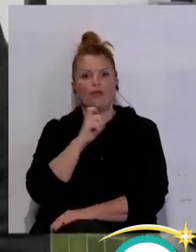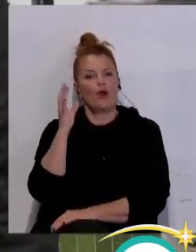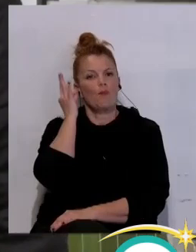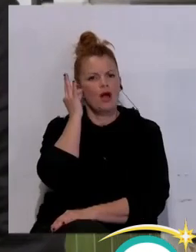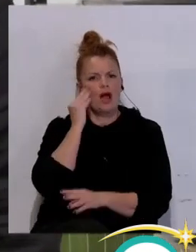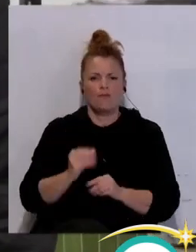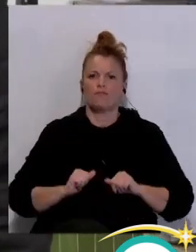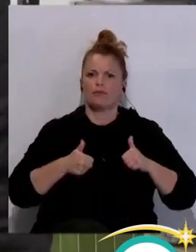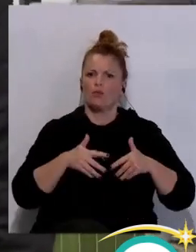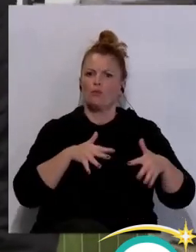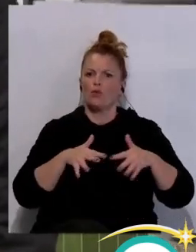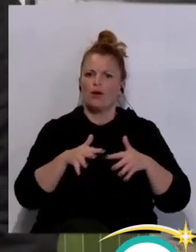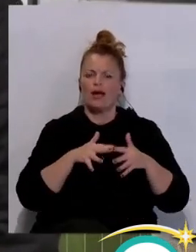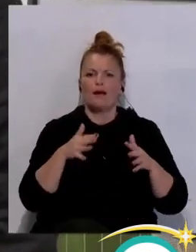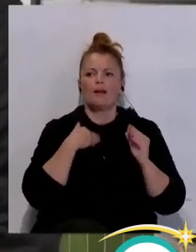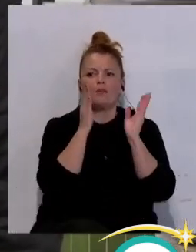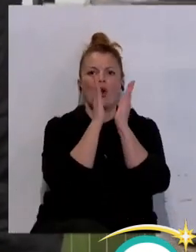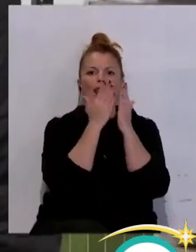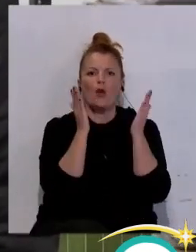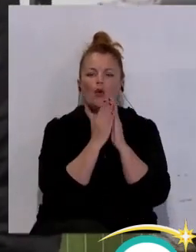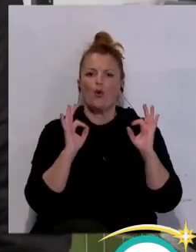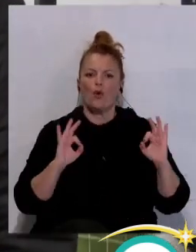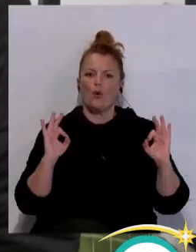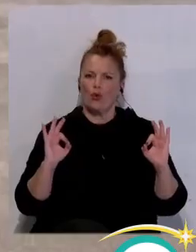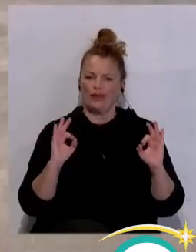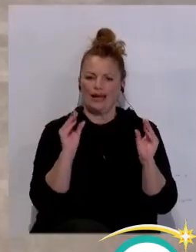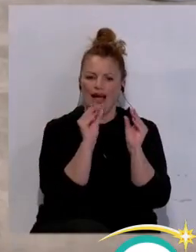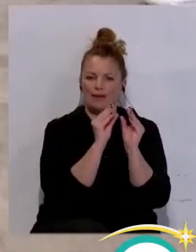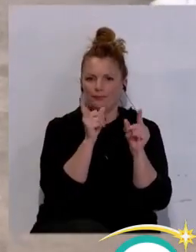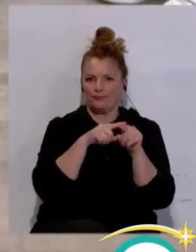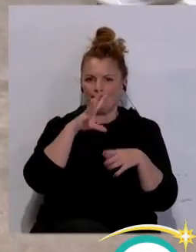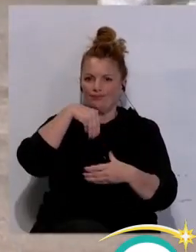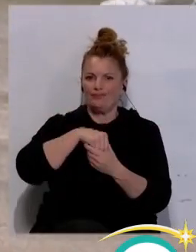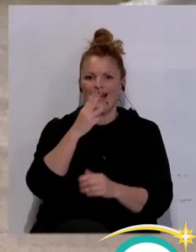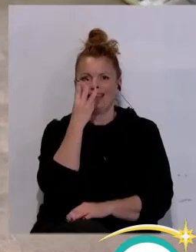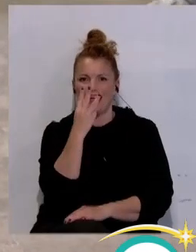ha puesto en marcha de nuevo la ludoteca para niños y niñas de entre 3 y 10 años un servicio